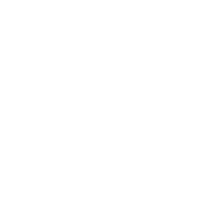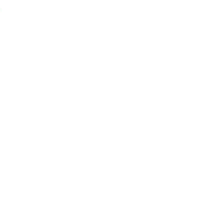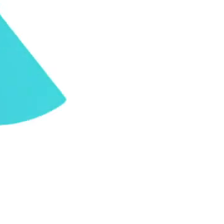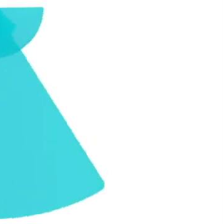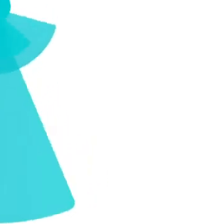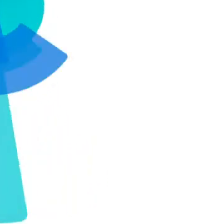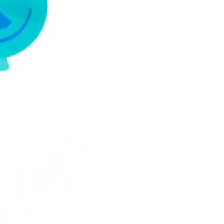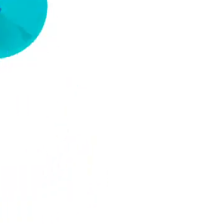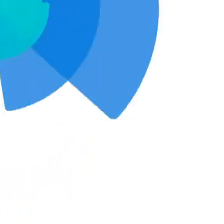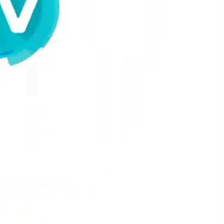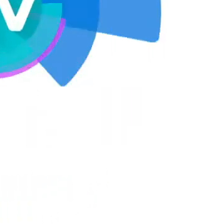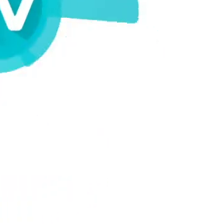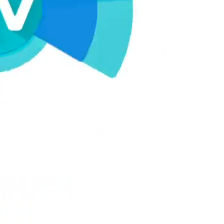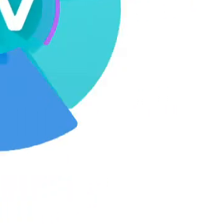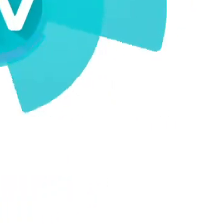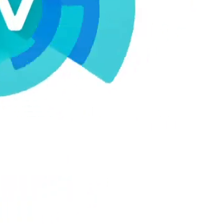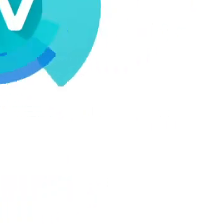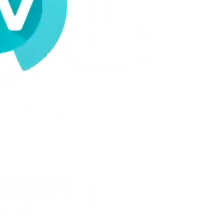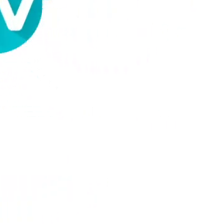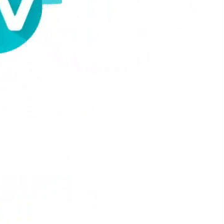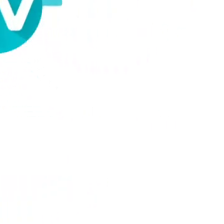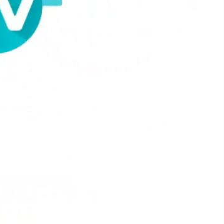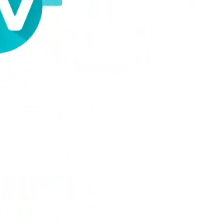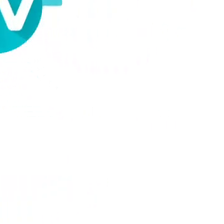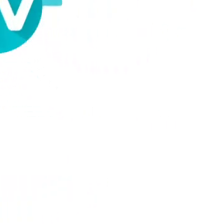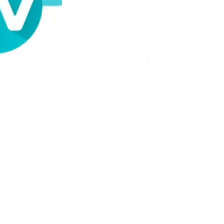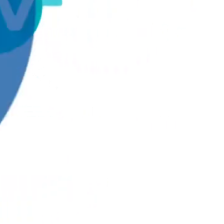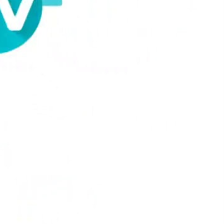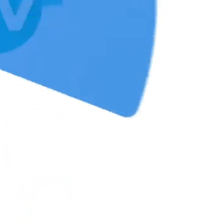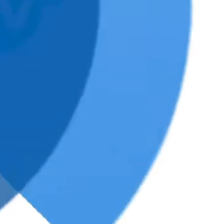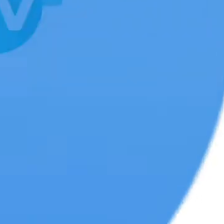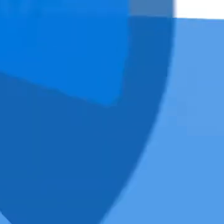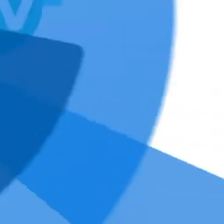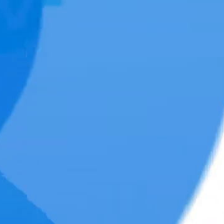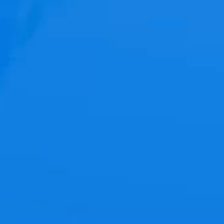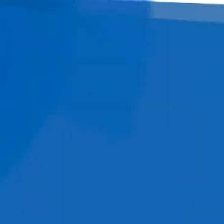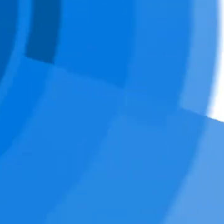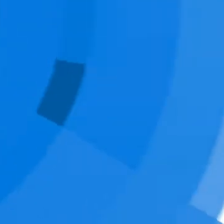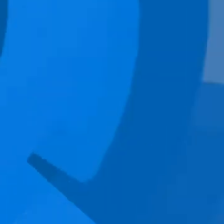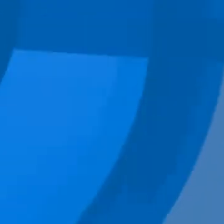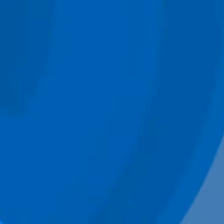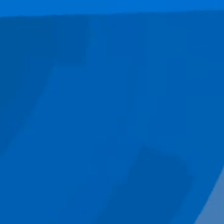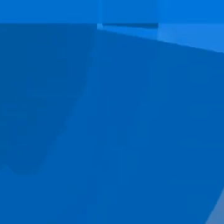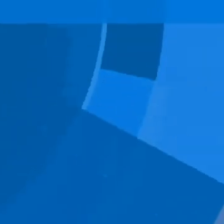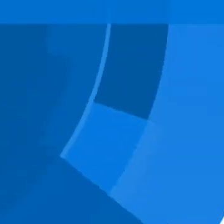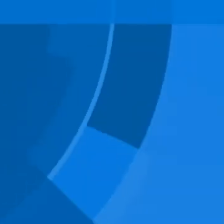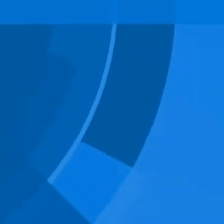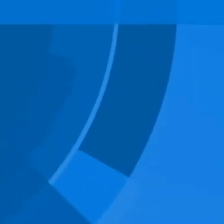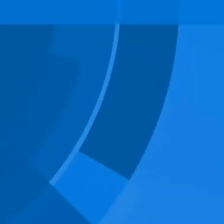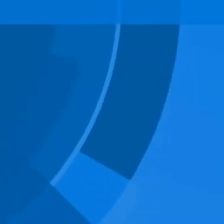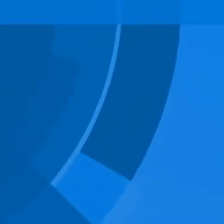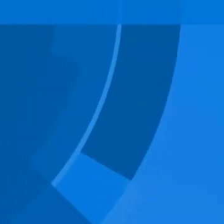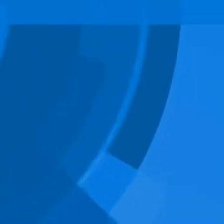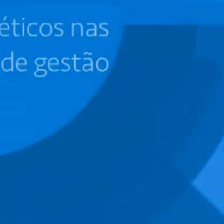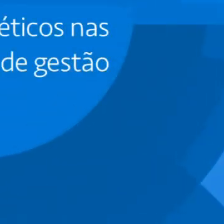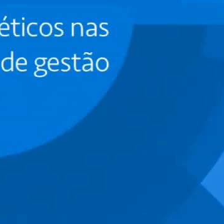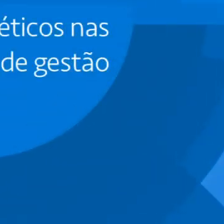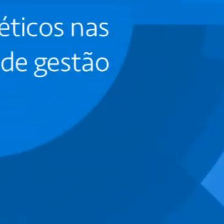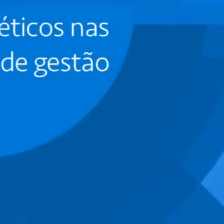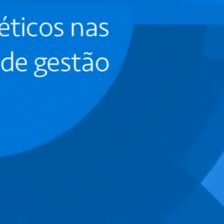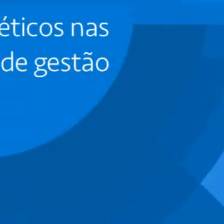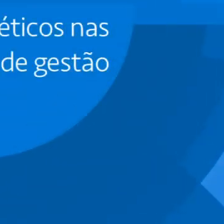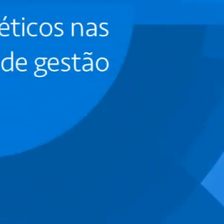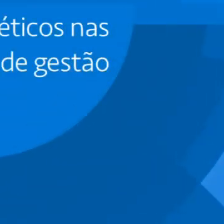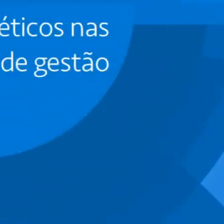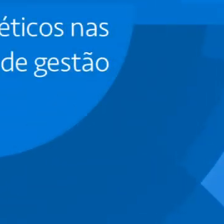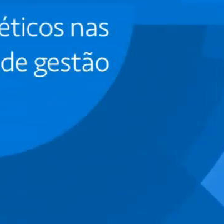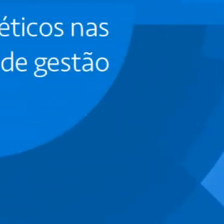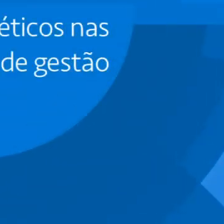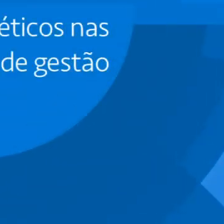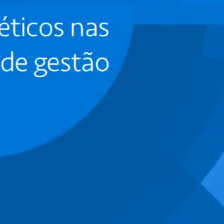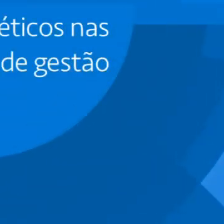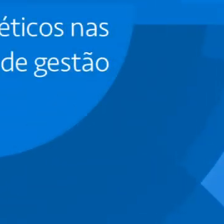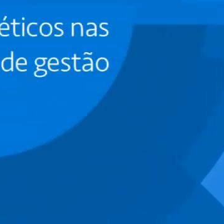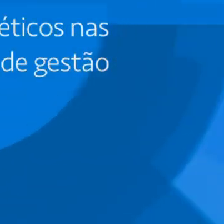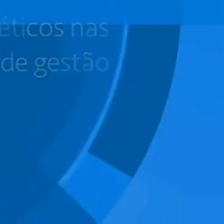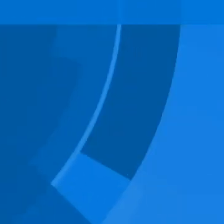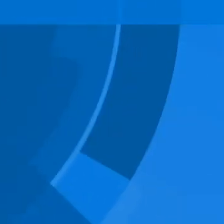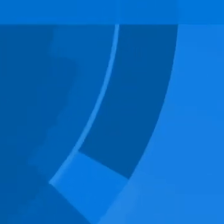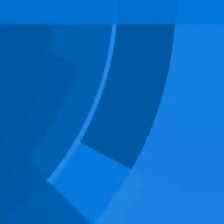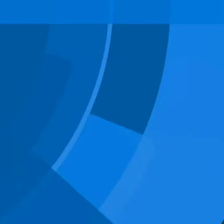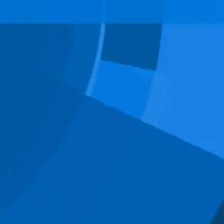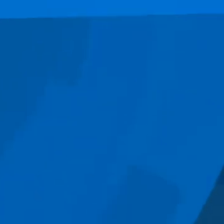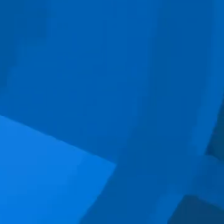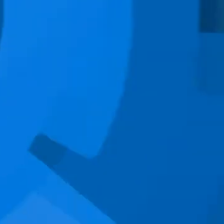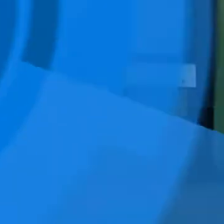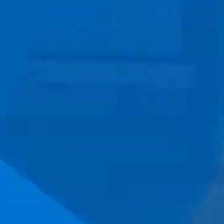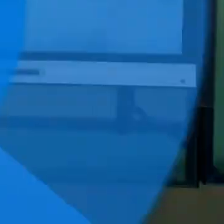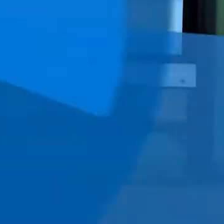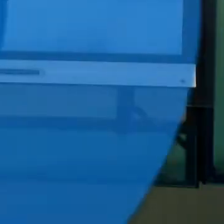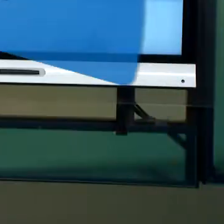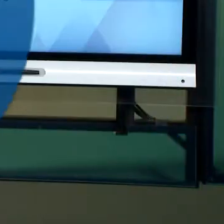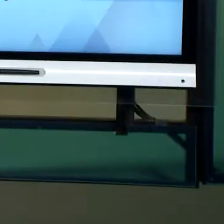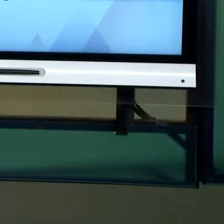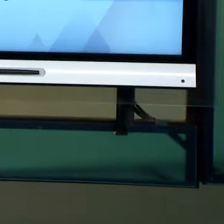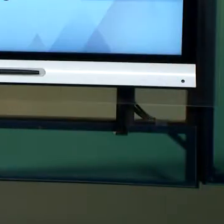[MÚSICA]